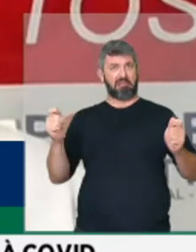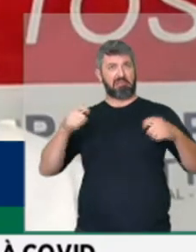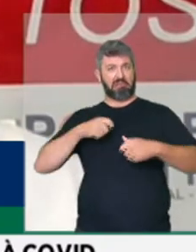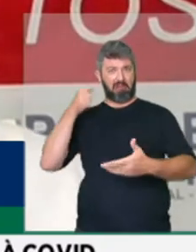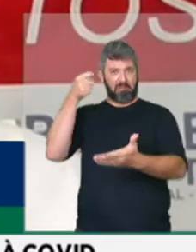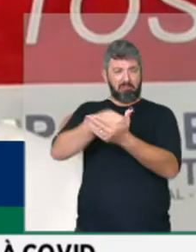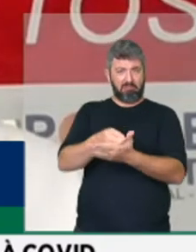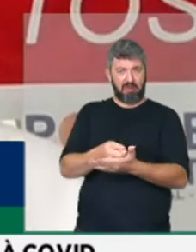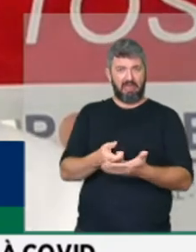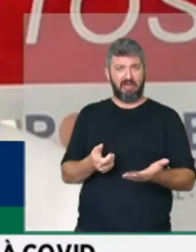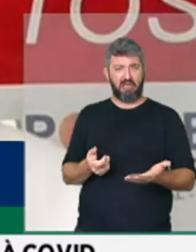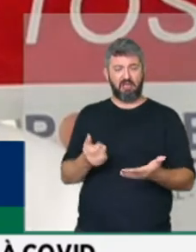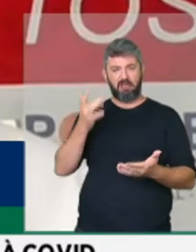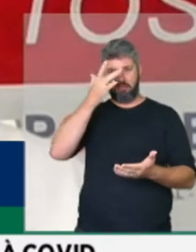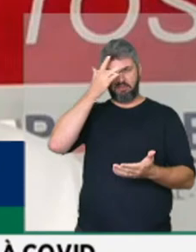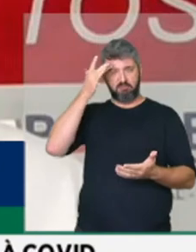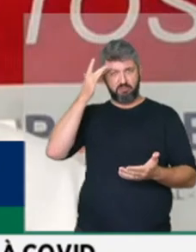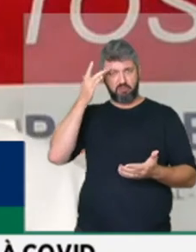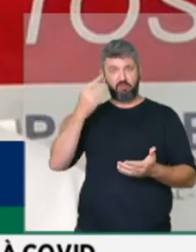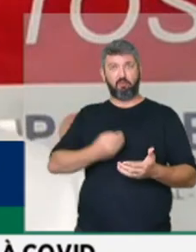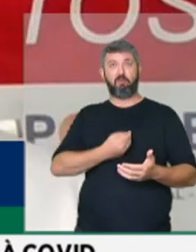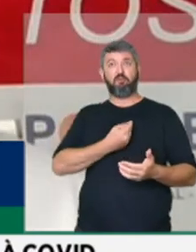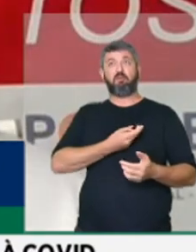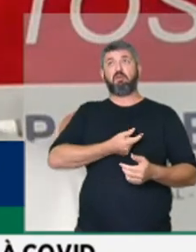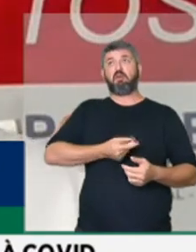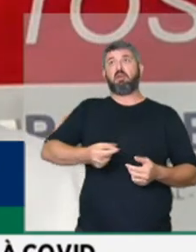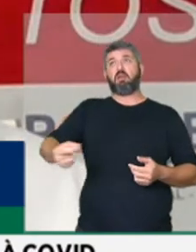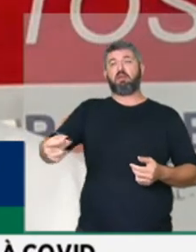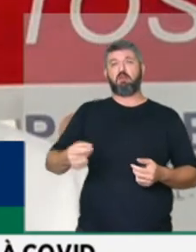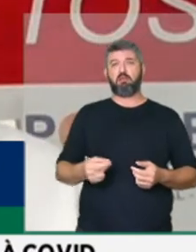QUE O ESTADO NÃO TEM CONDIÇÕES DE PAGAR...